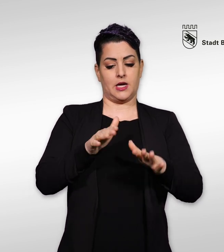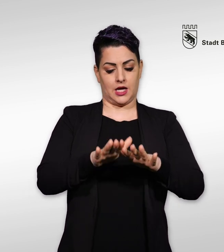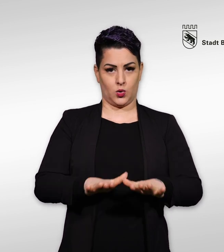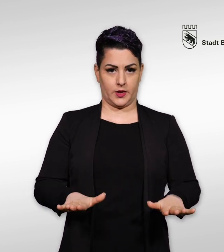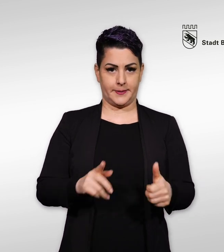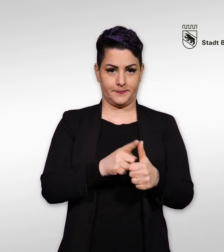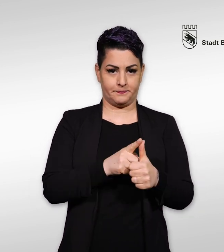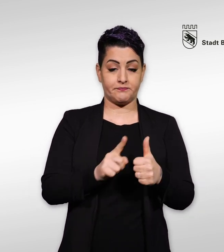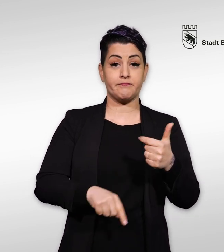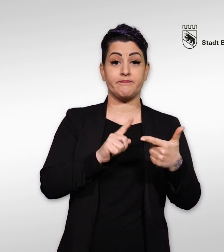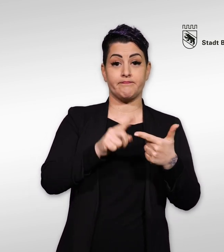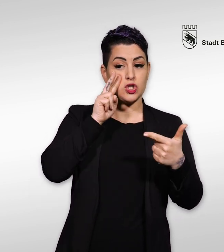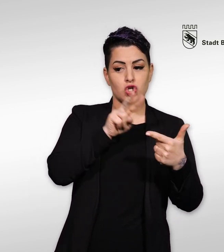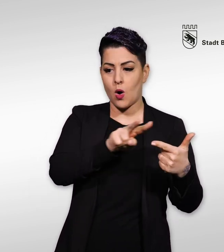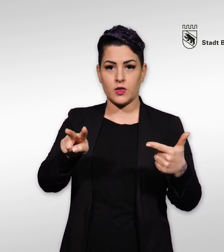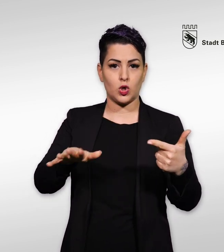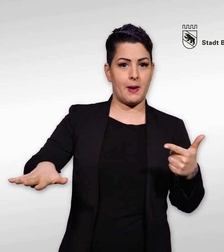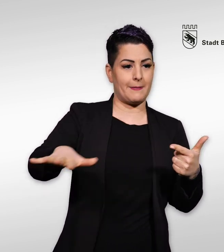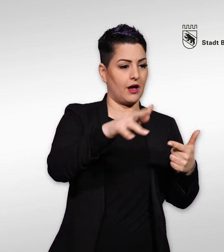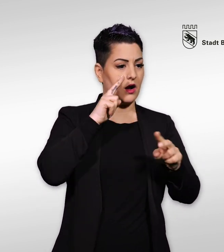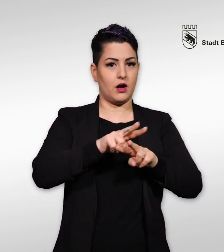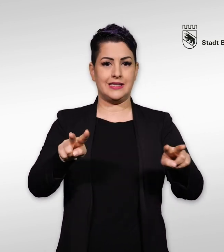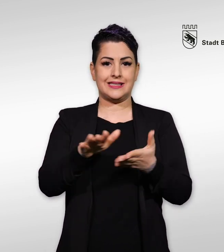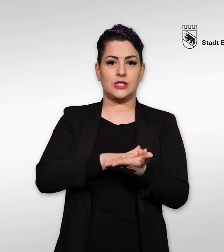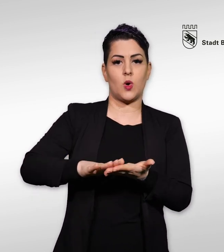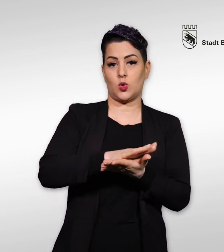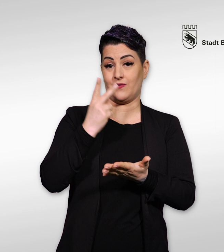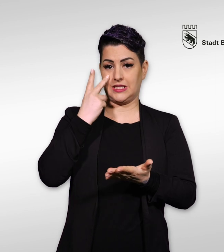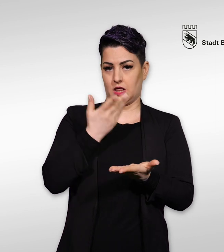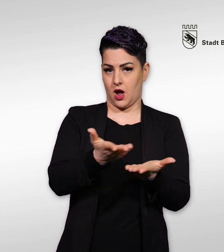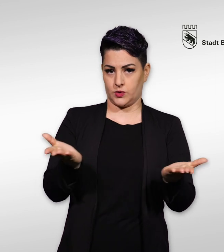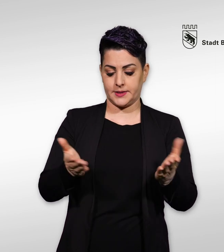2. Schauen Verschaffen Sie sich einen Überblick über die Situation.